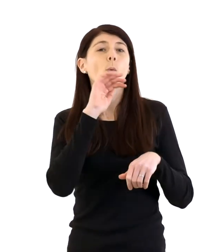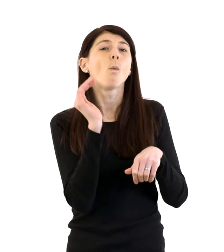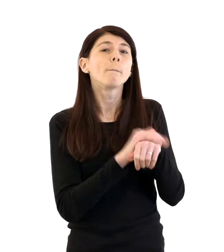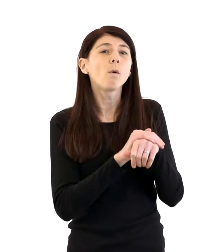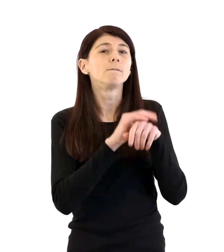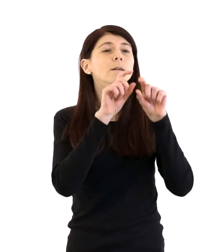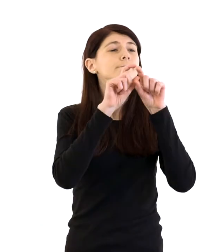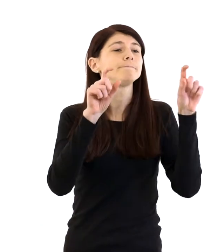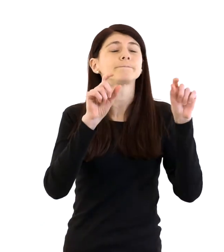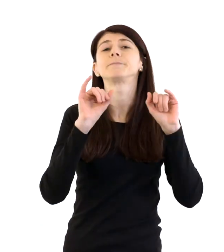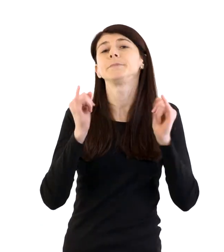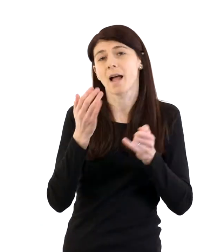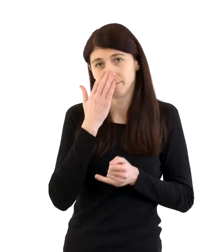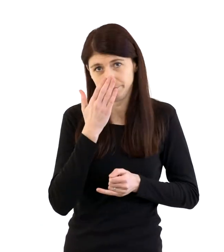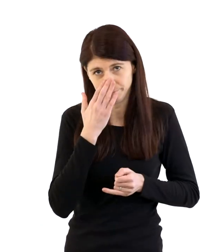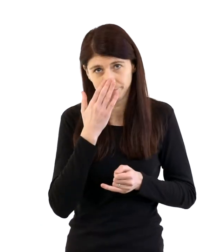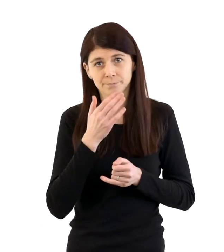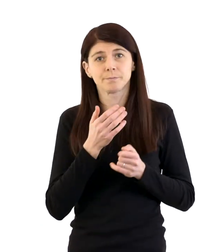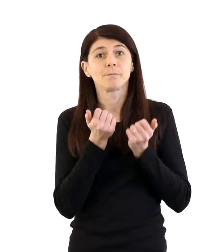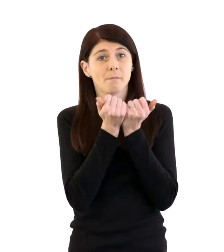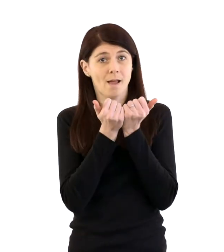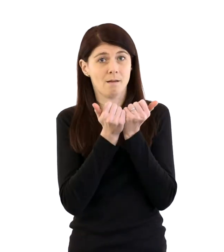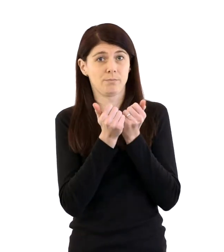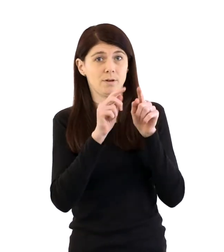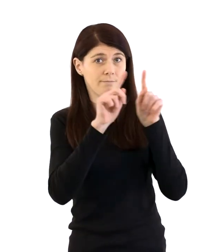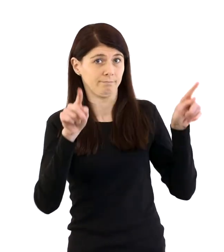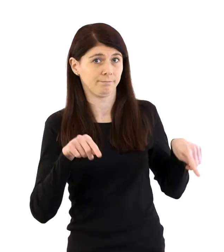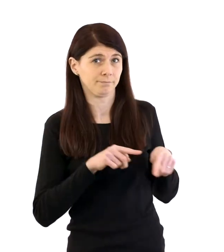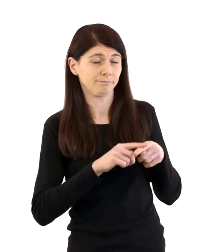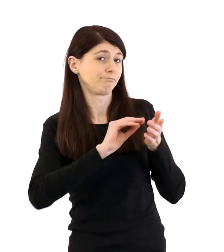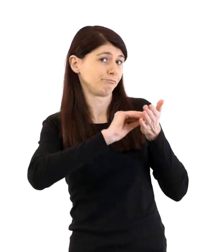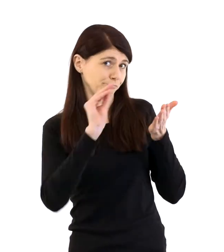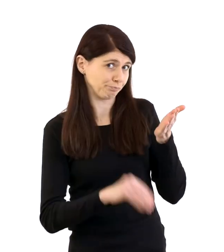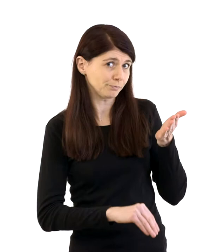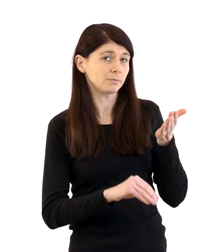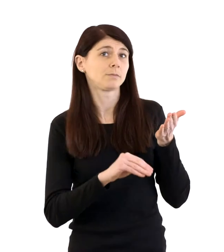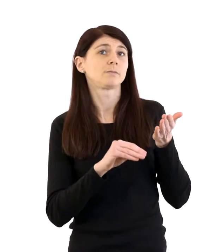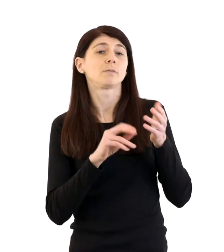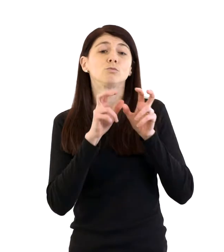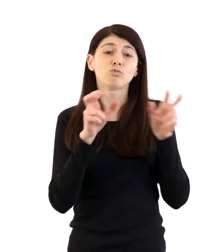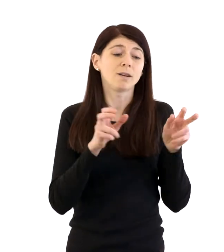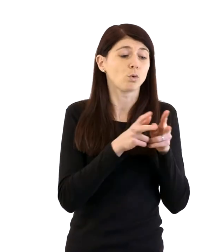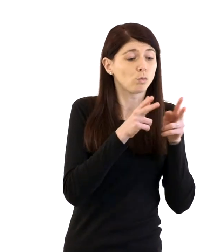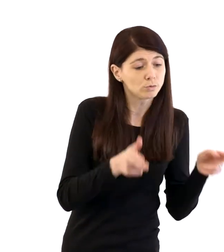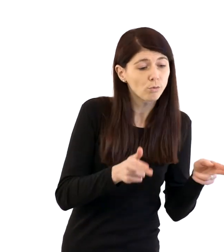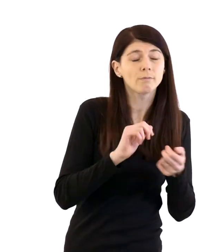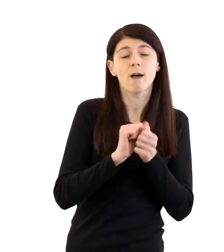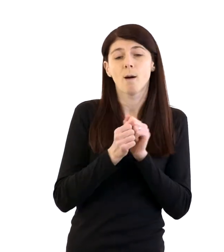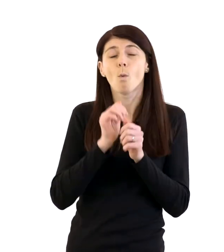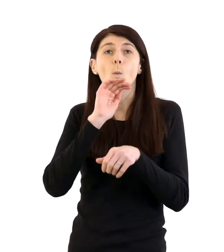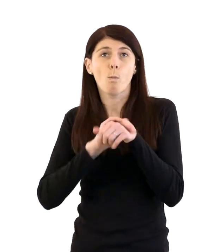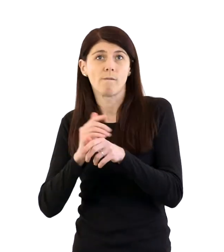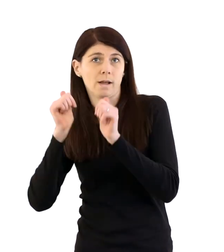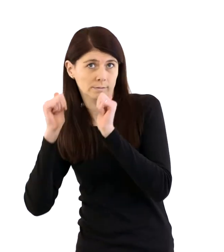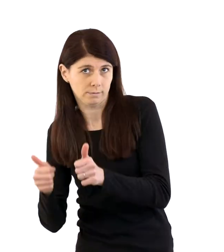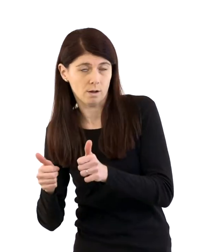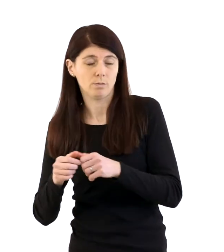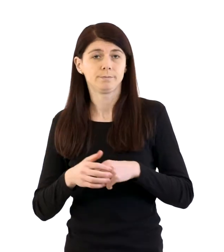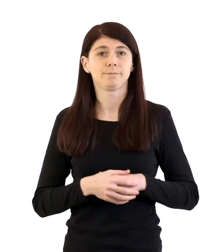Umowa rachunku bankowego jest zawierana na piśmie na czas określony lub na stałe.